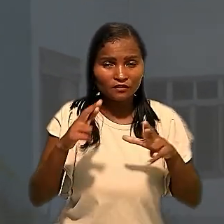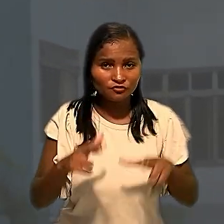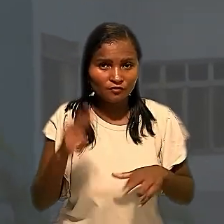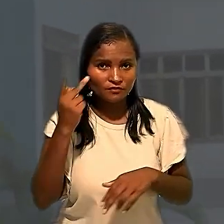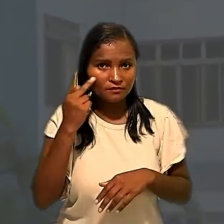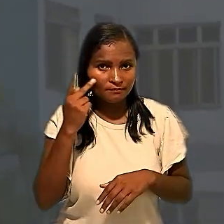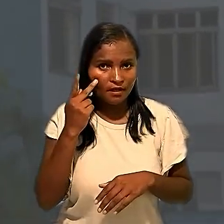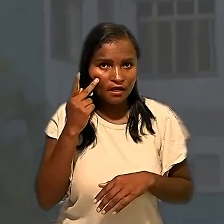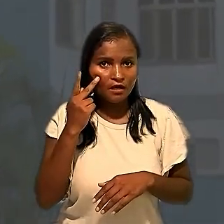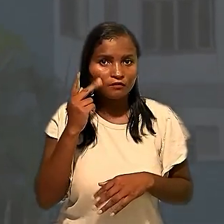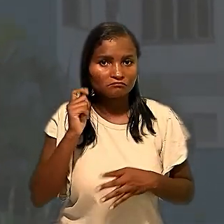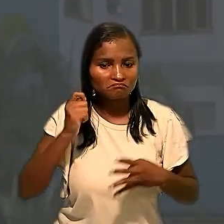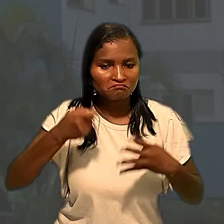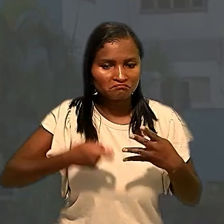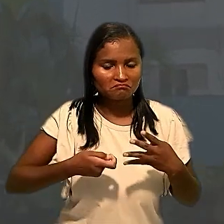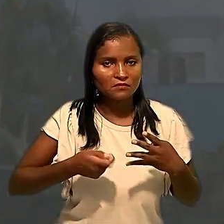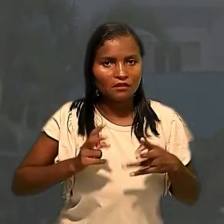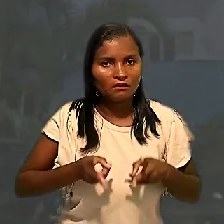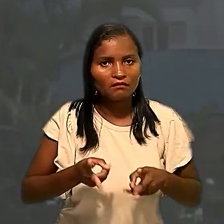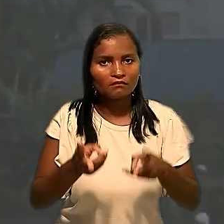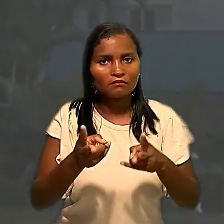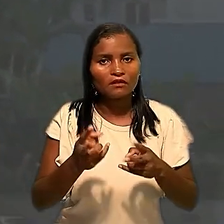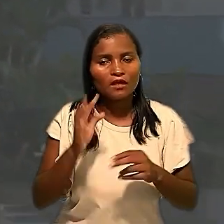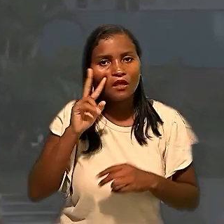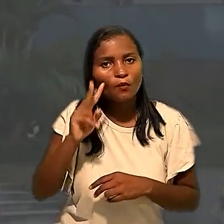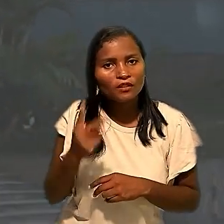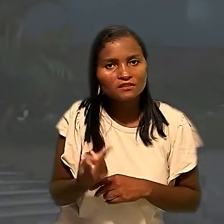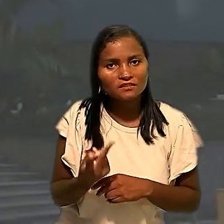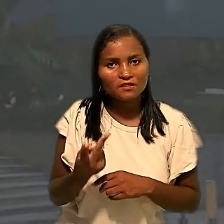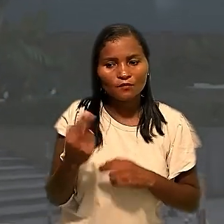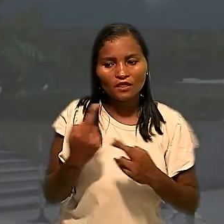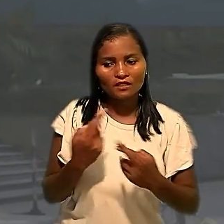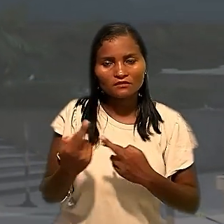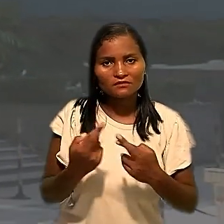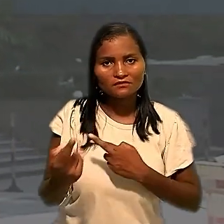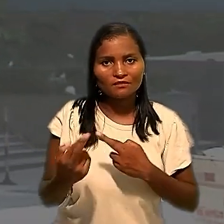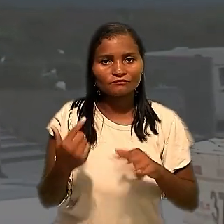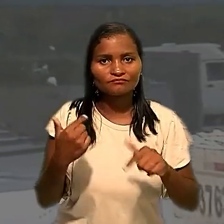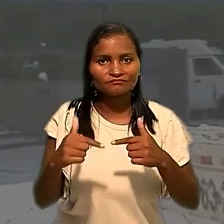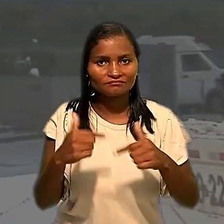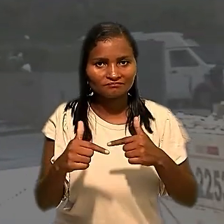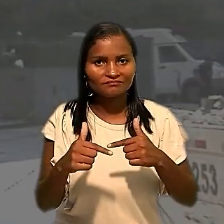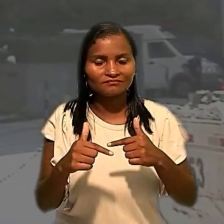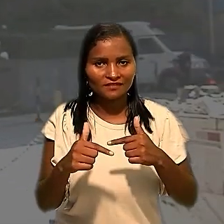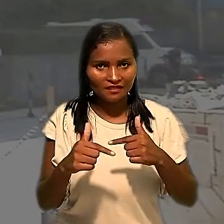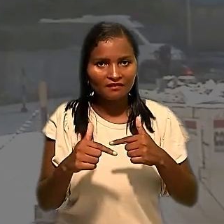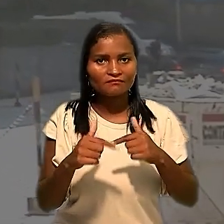manteve a sentença que reconheceu a relação de emprego dos trabalhadores com a empresa. Além